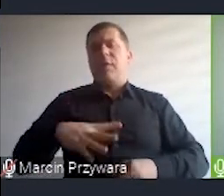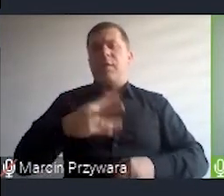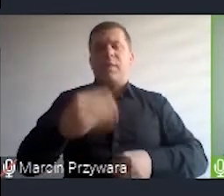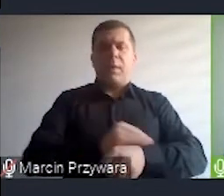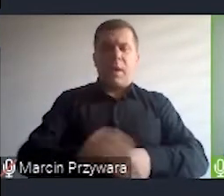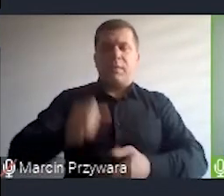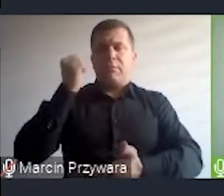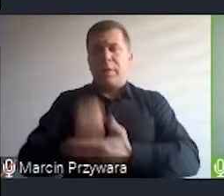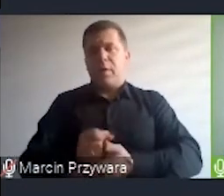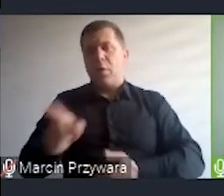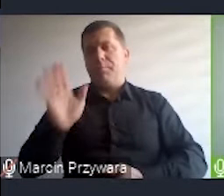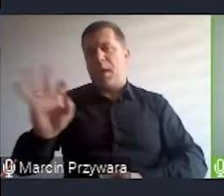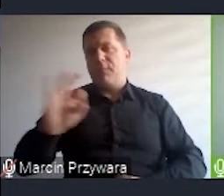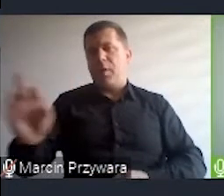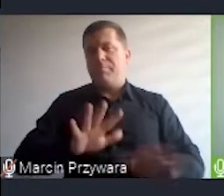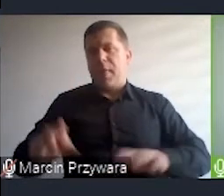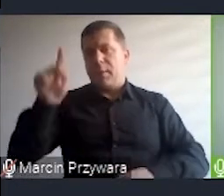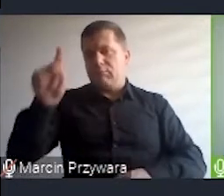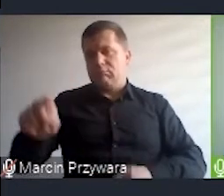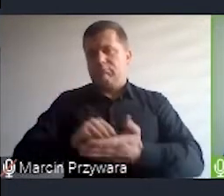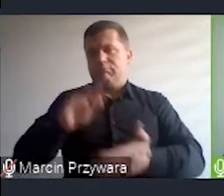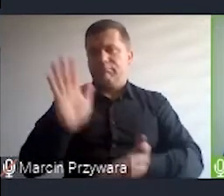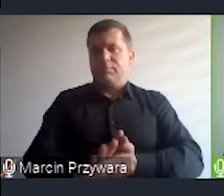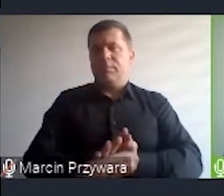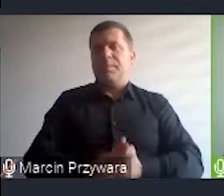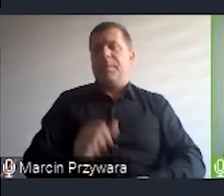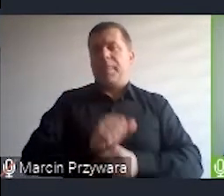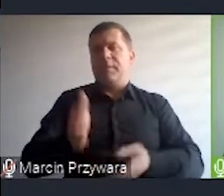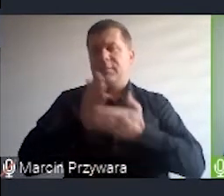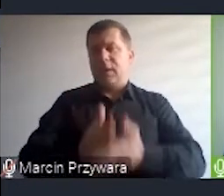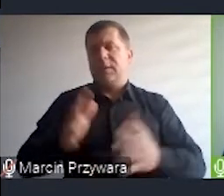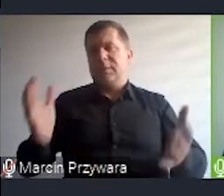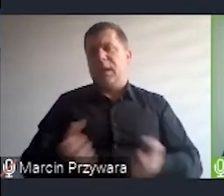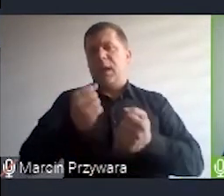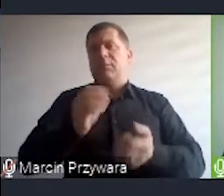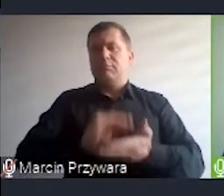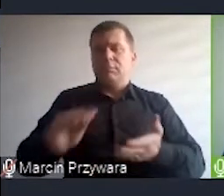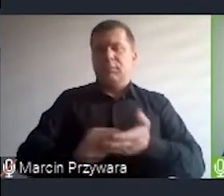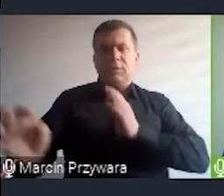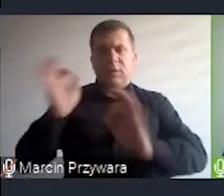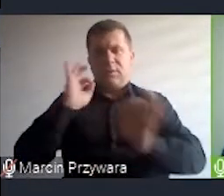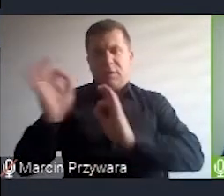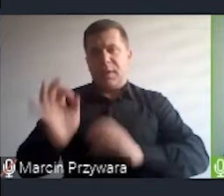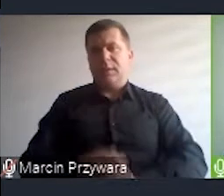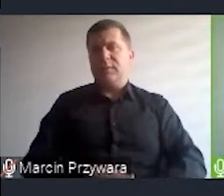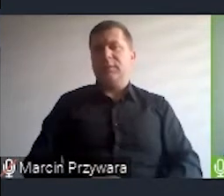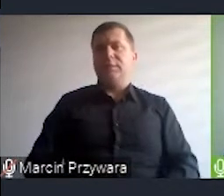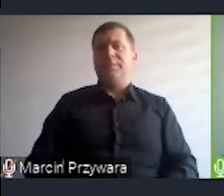One mają swoje pole i tam jesteście Państwo stanie znaleźć jakieś przydatne informacje.